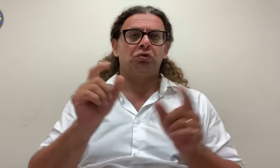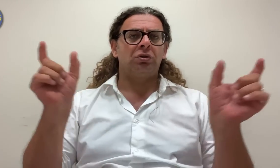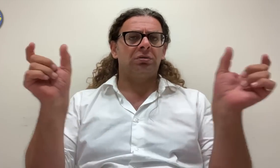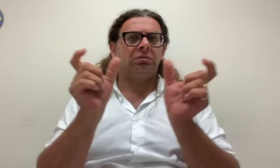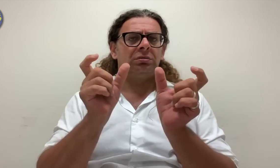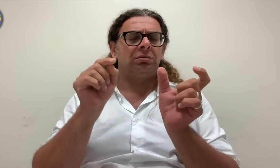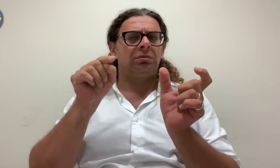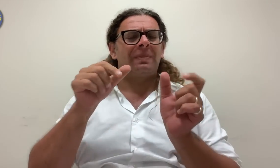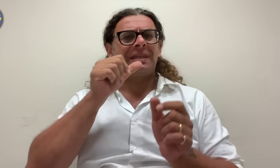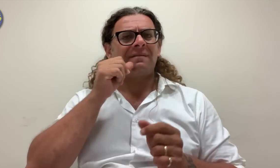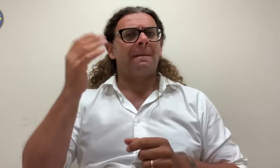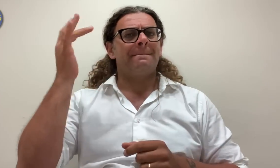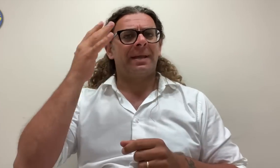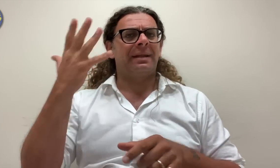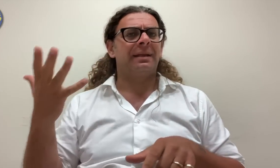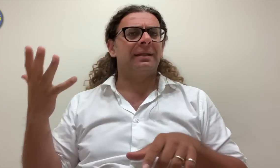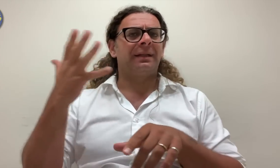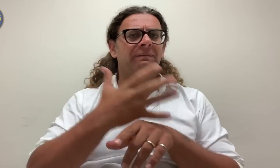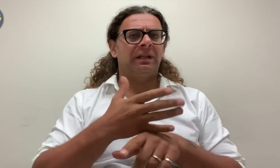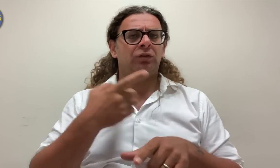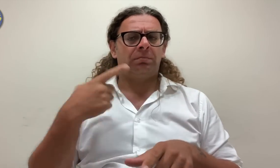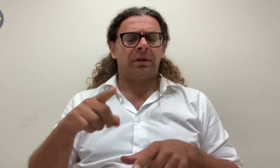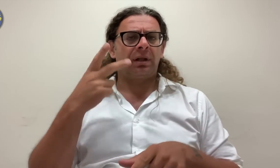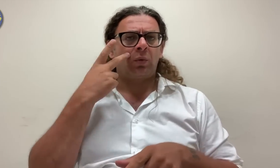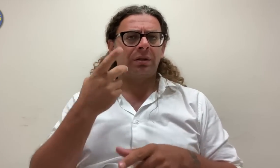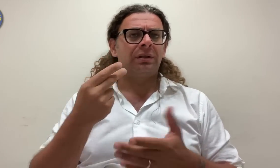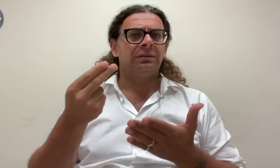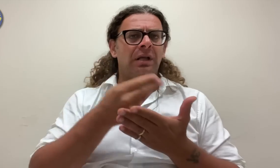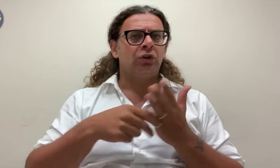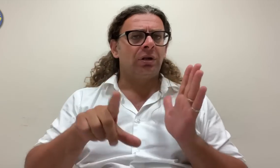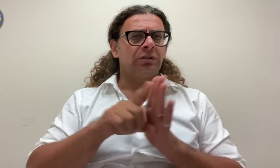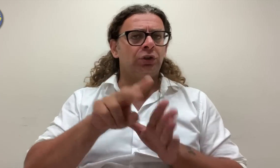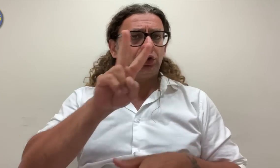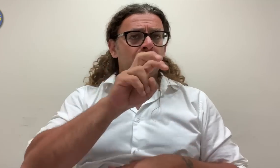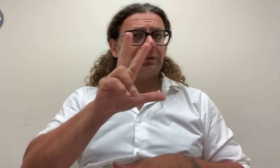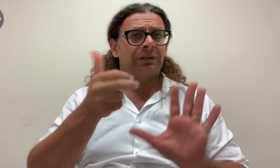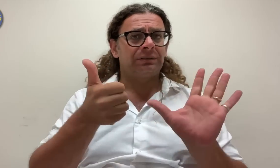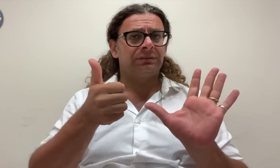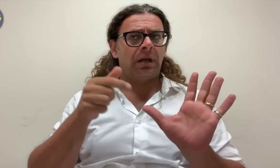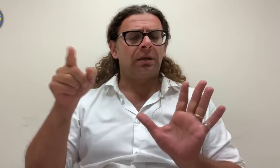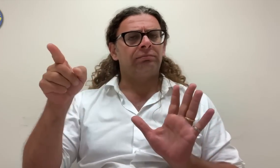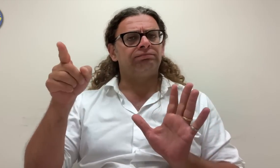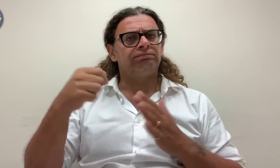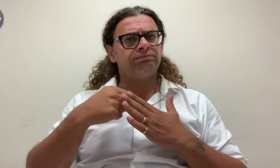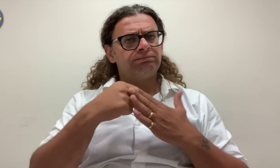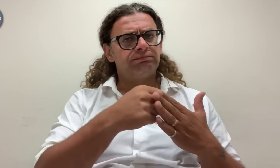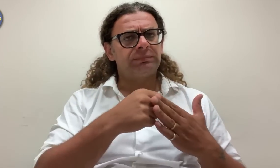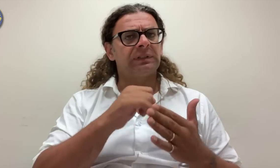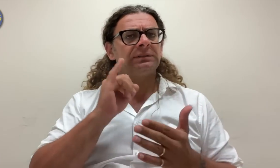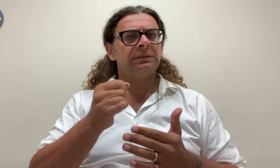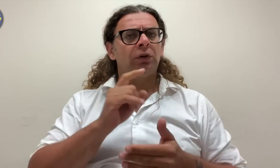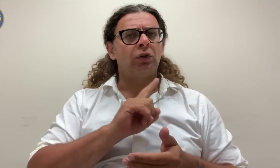il Ministero dell’Istruzione e del Merito, è importante che entrambi questi Dicasteri esprimano il loro parere in merito al Disegno di Legge S. 236, se non lo